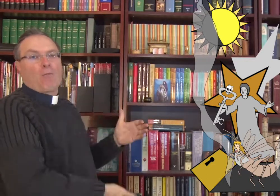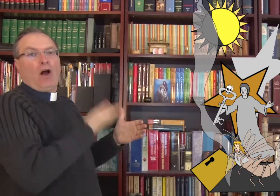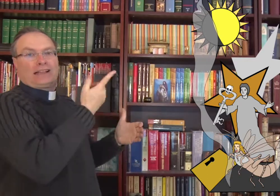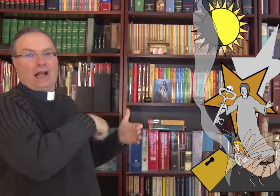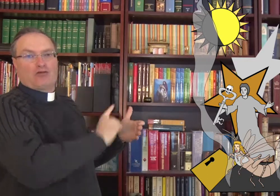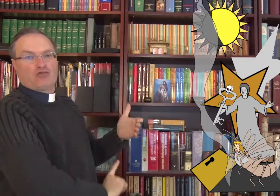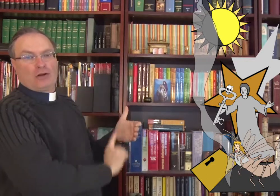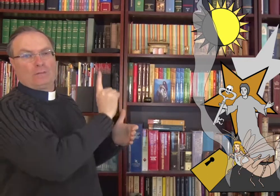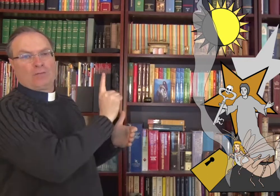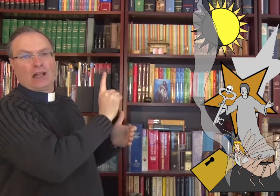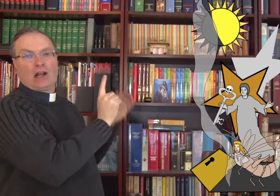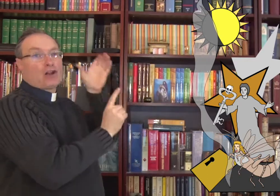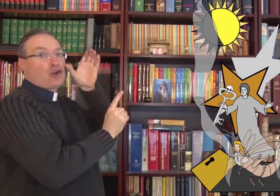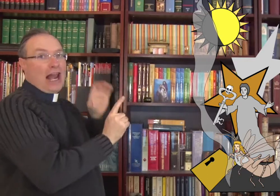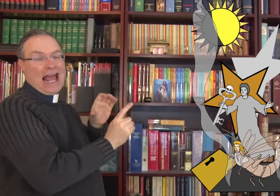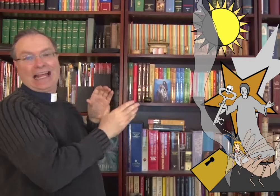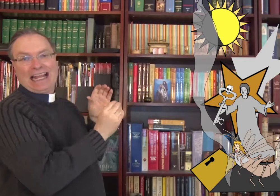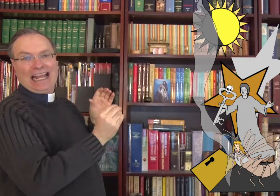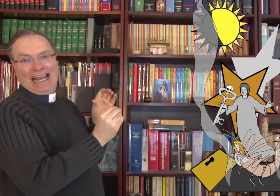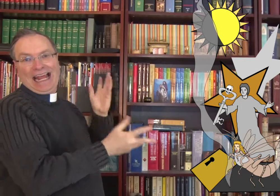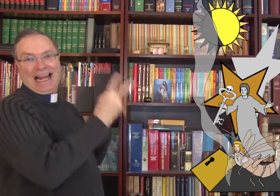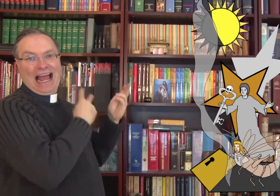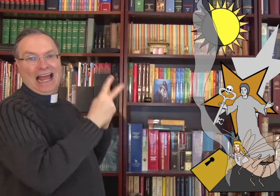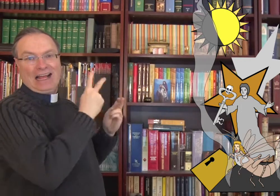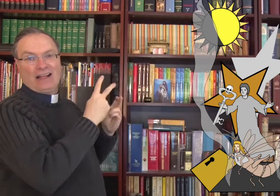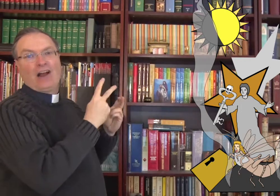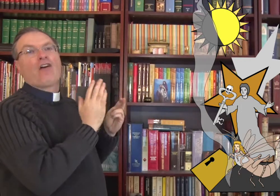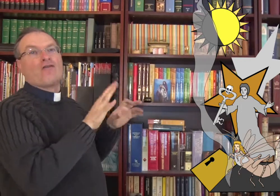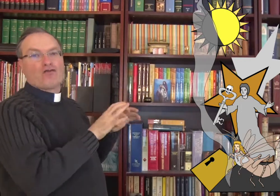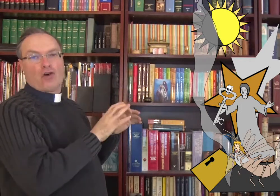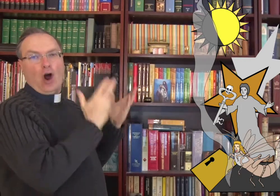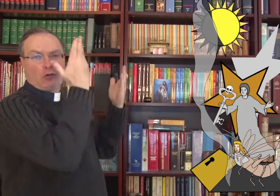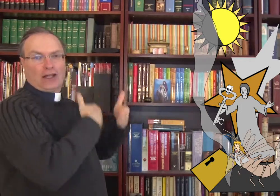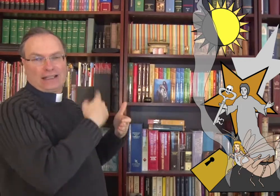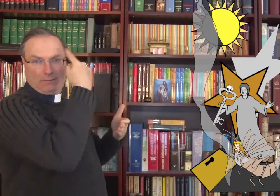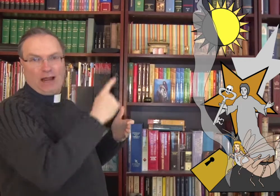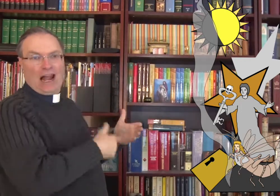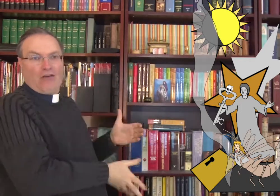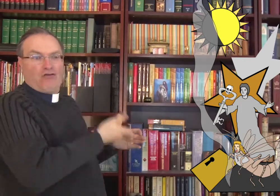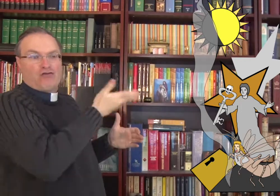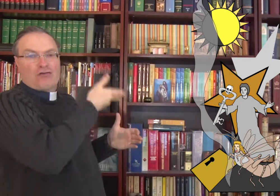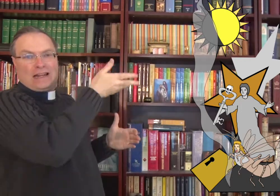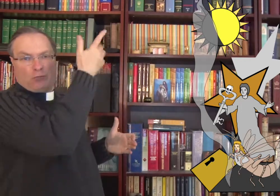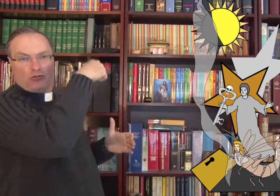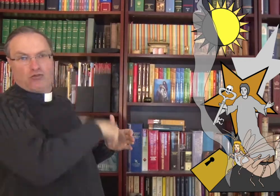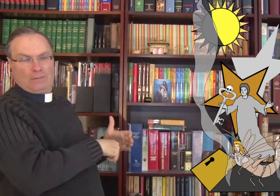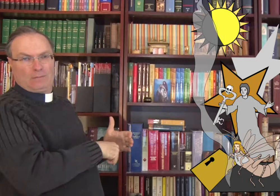monta du puits; le soleil et l'air furent obscurcis par la fumée du puits.